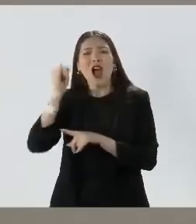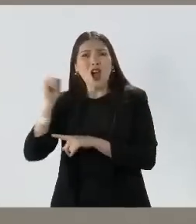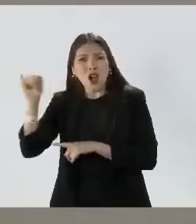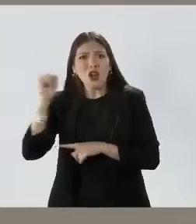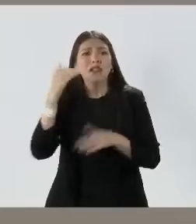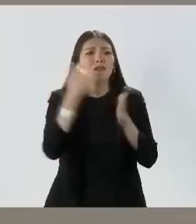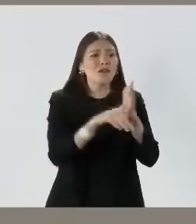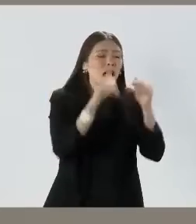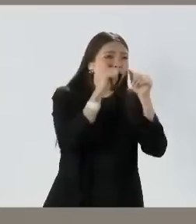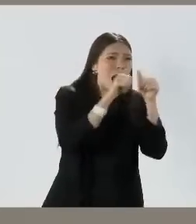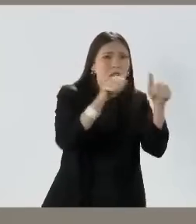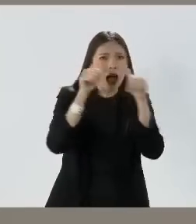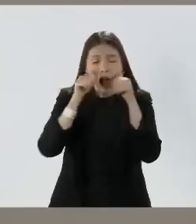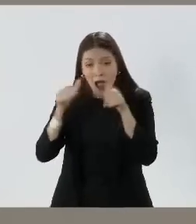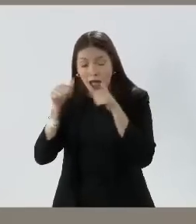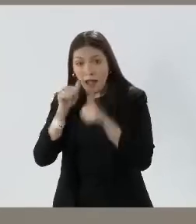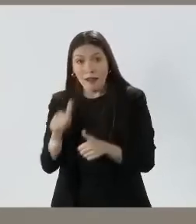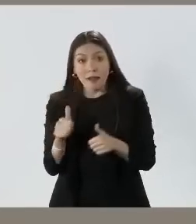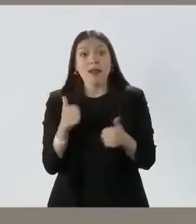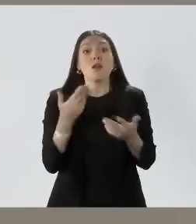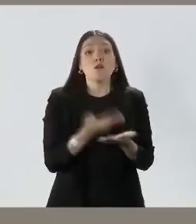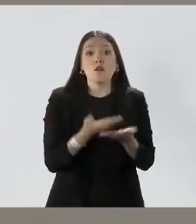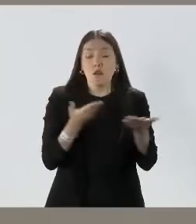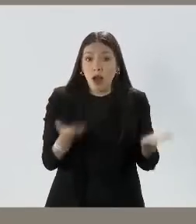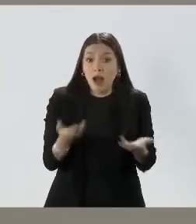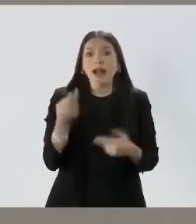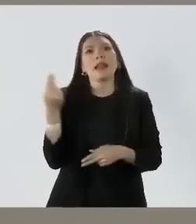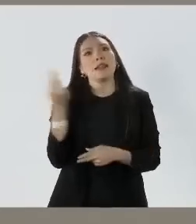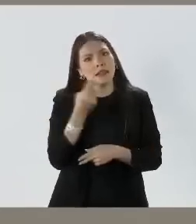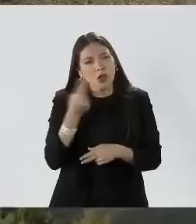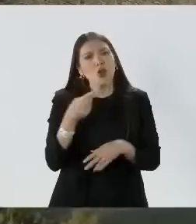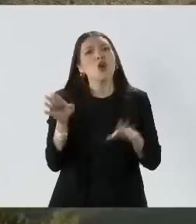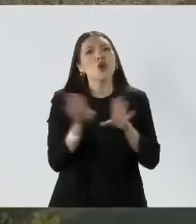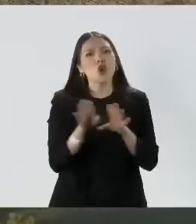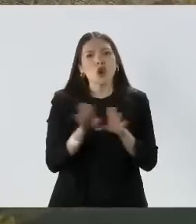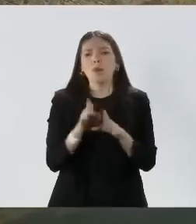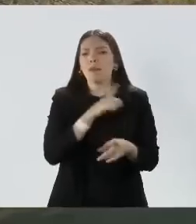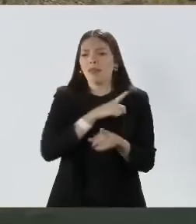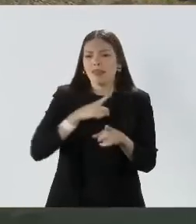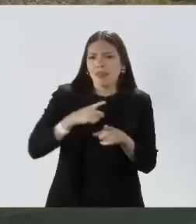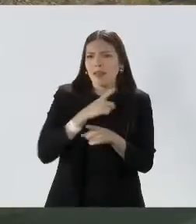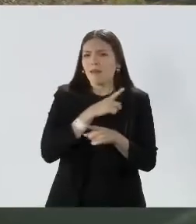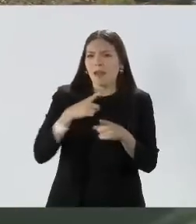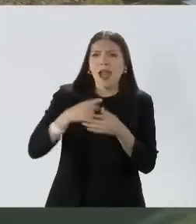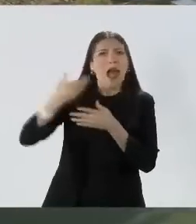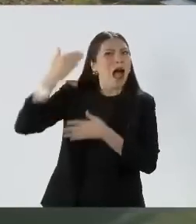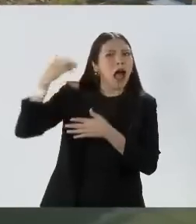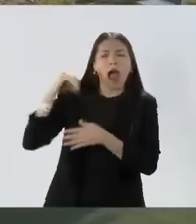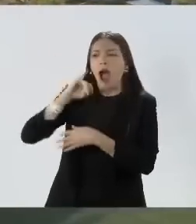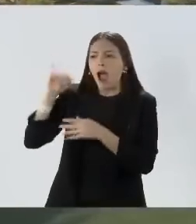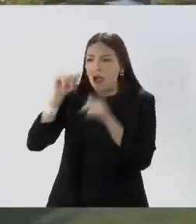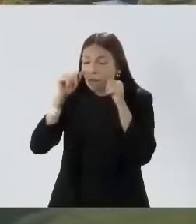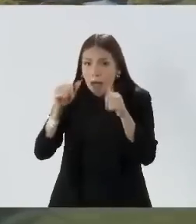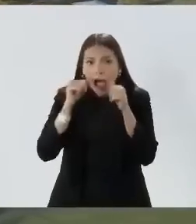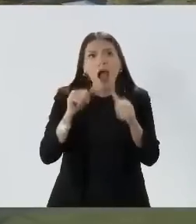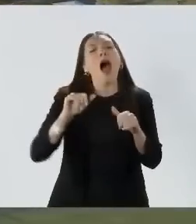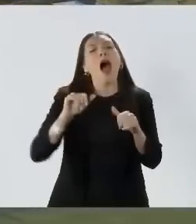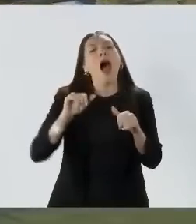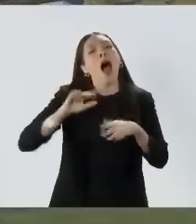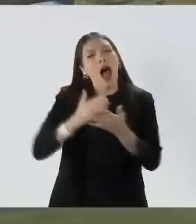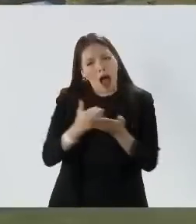el momento de comenzar a saldar esas deudas nuestro proyecto de transformación tiene como